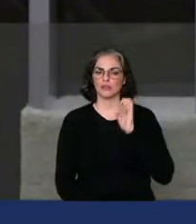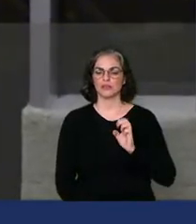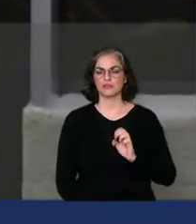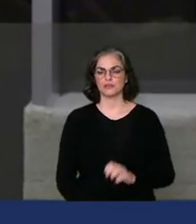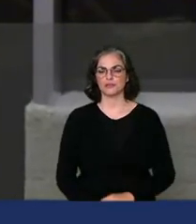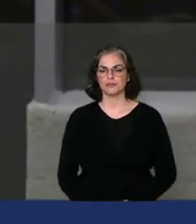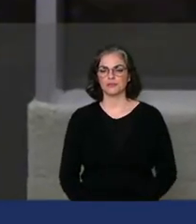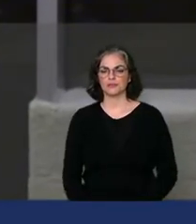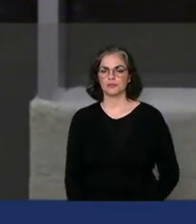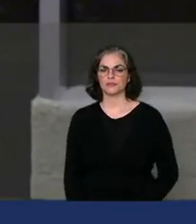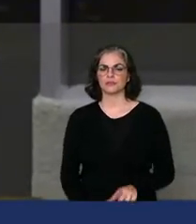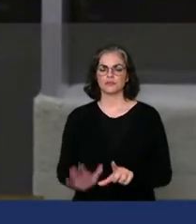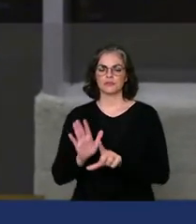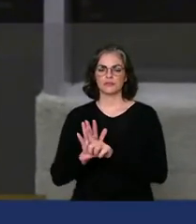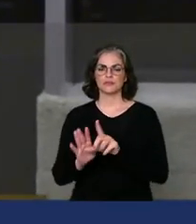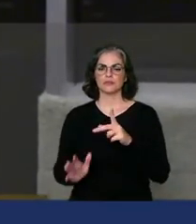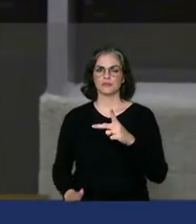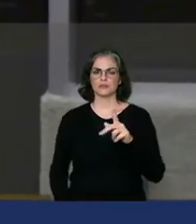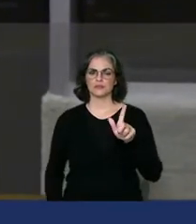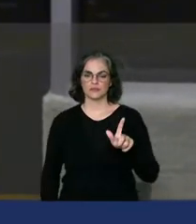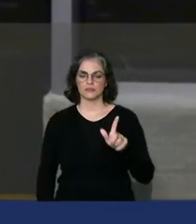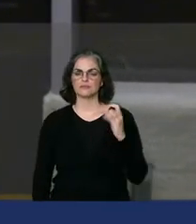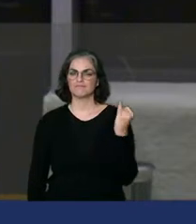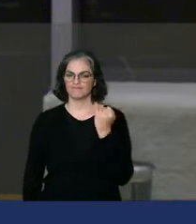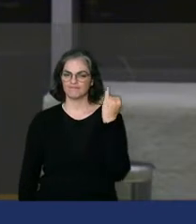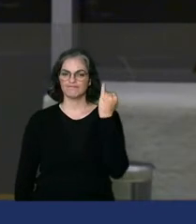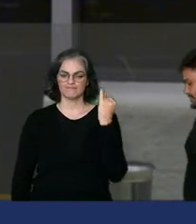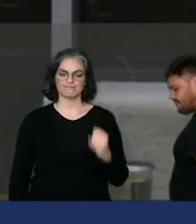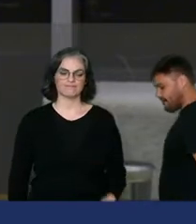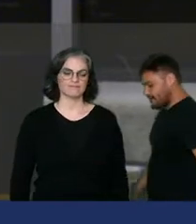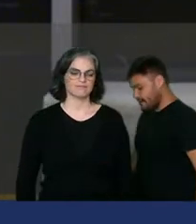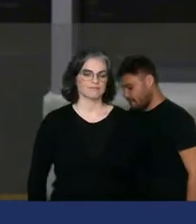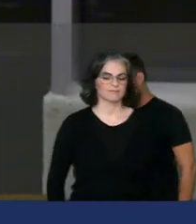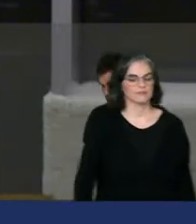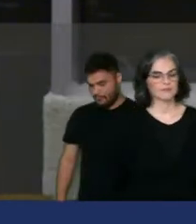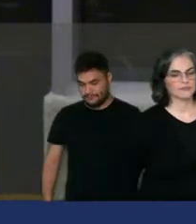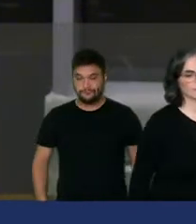PARABÉNS, VIVA PAULO GUSTAVO. -- [PRESIDENTE]: OBRIGADO, DEPUTADA ÉRIKA KOKAY.